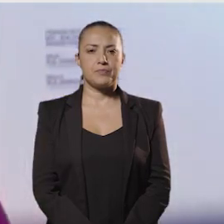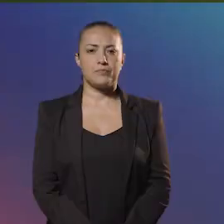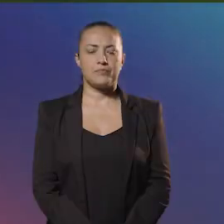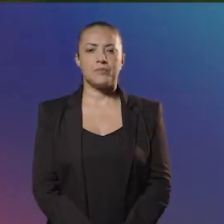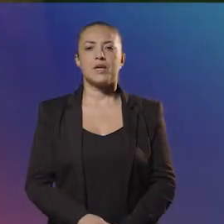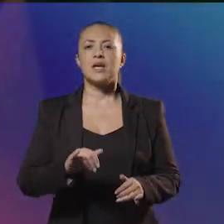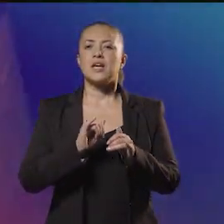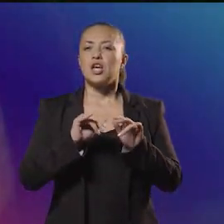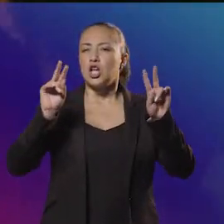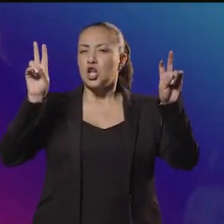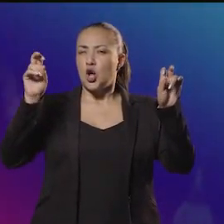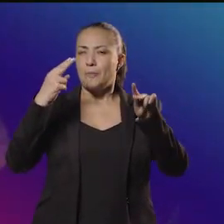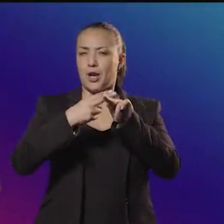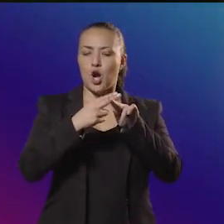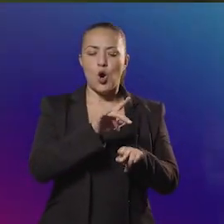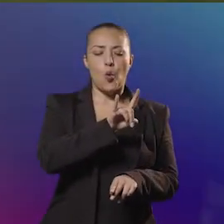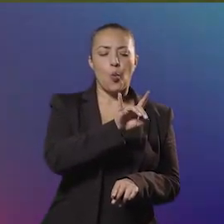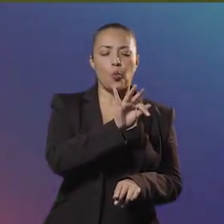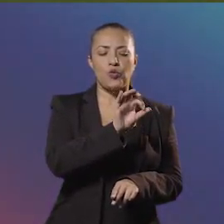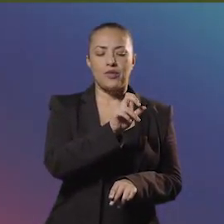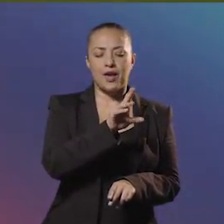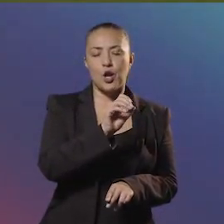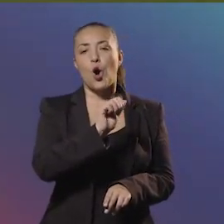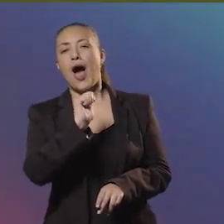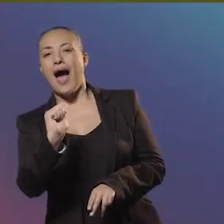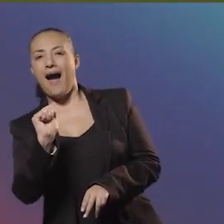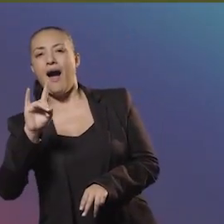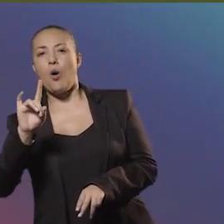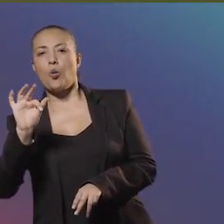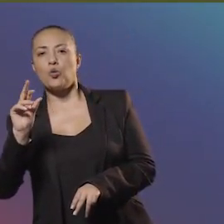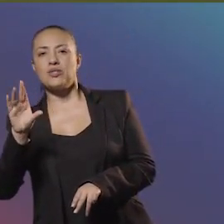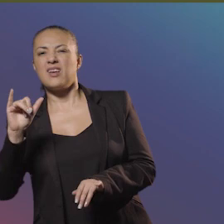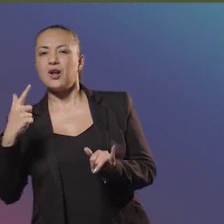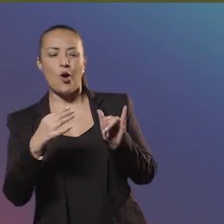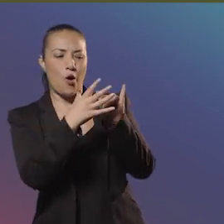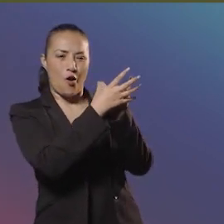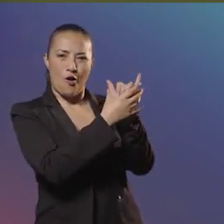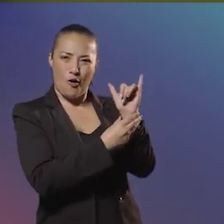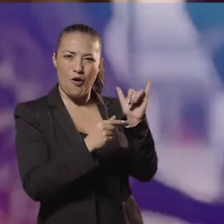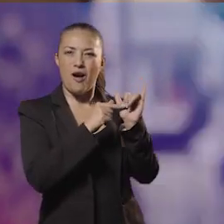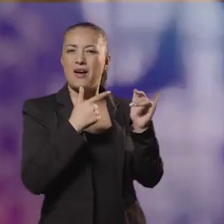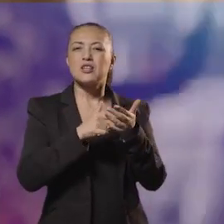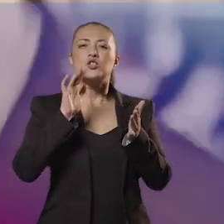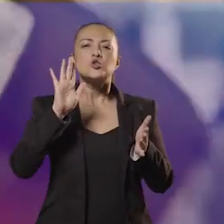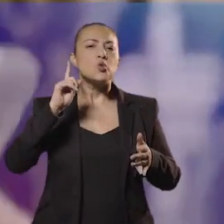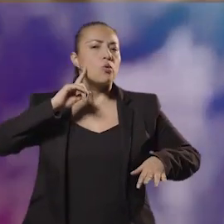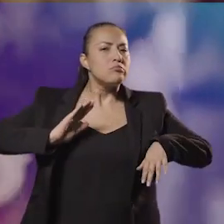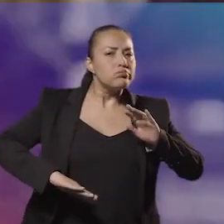De Útero a Útero es una combinación de diferentes ritmos de música de matriz africana,